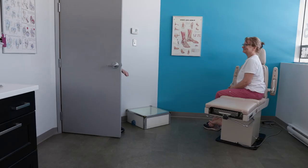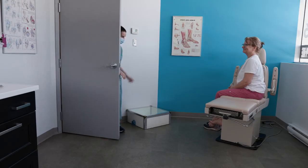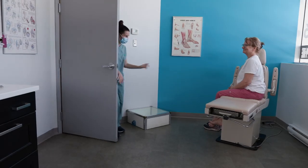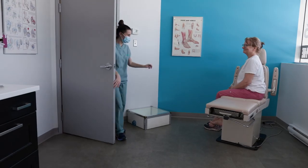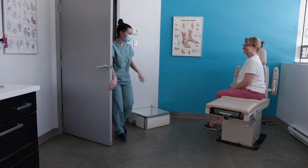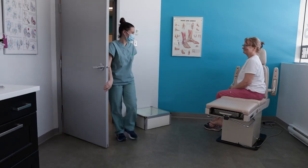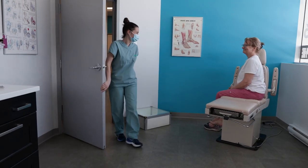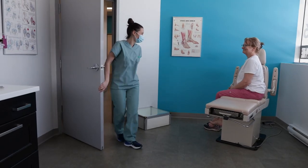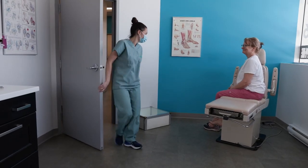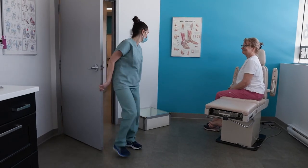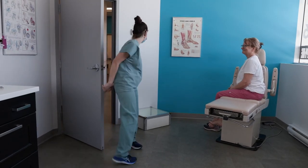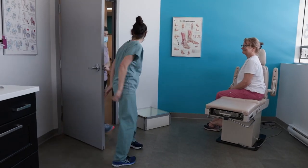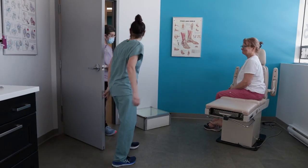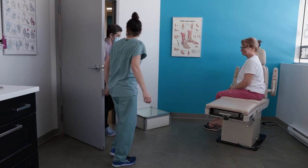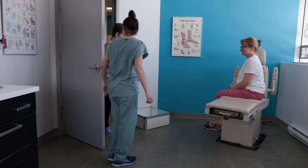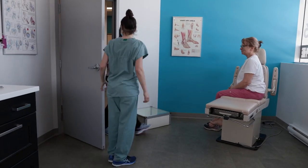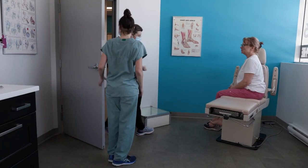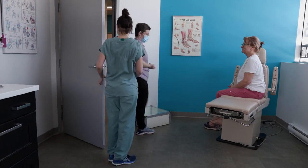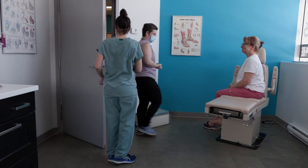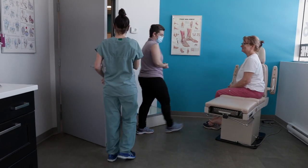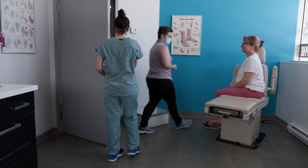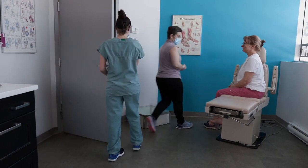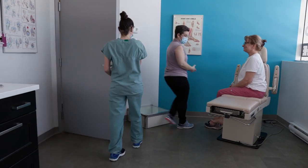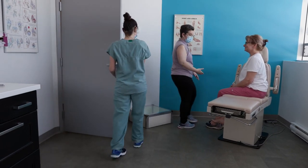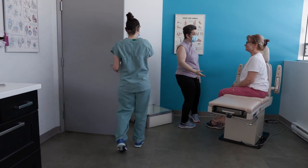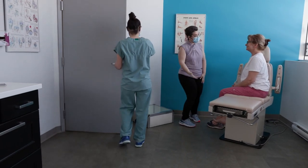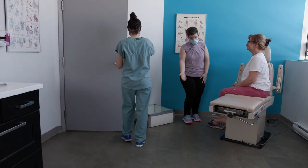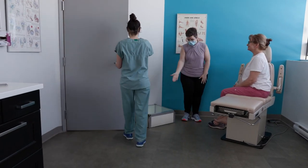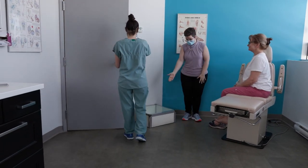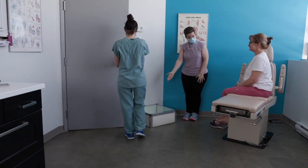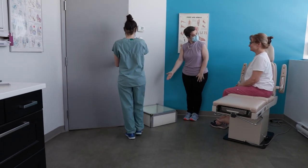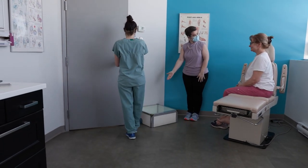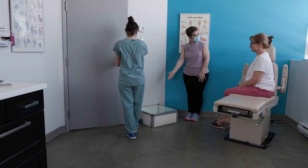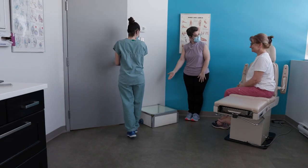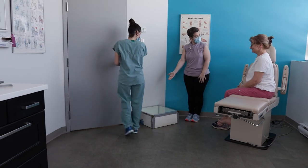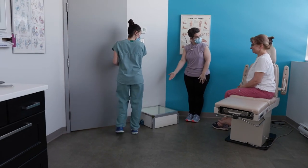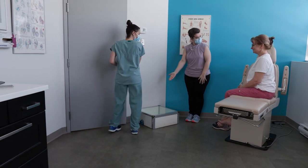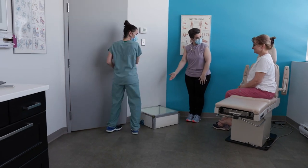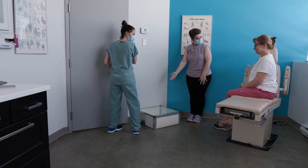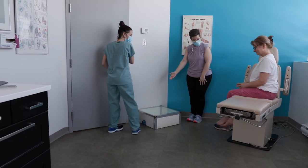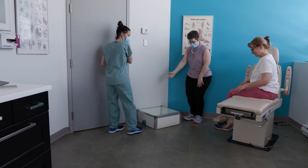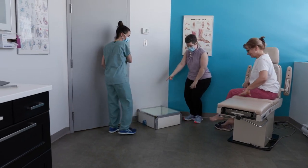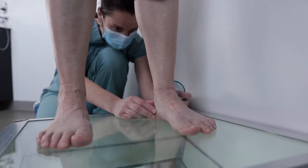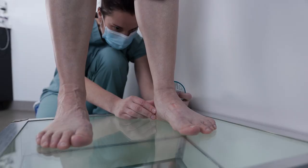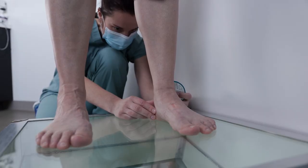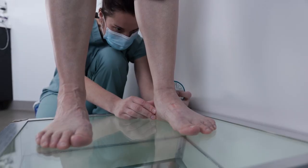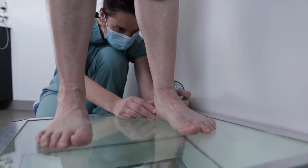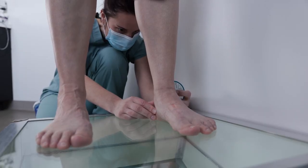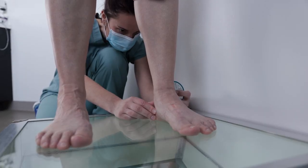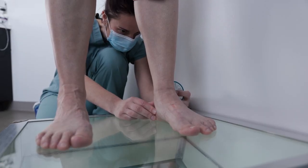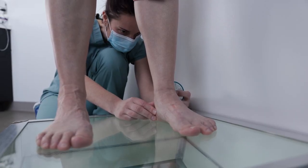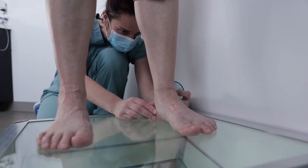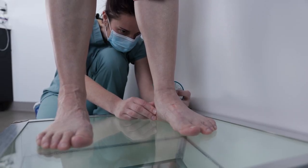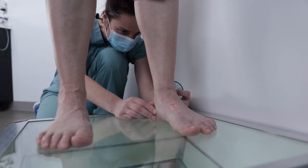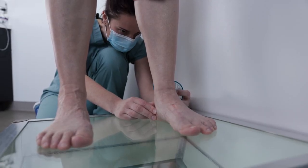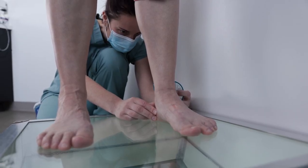Bonjour! Bonjour! Vous allez pouvoir venir vous installer sur le miroir qui est ici.